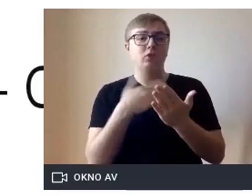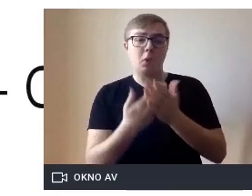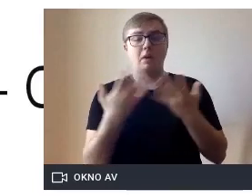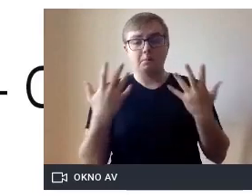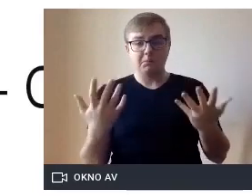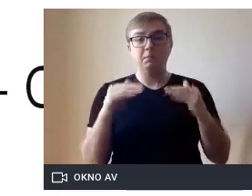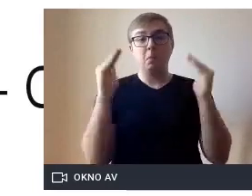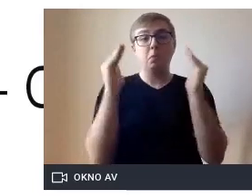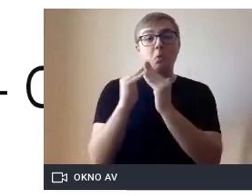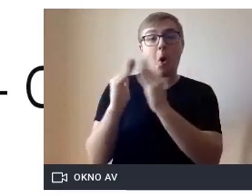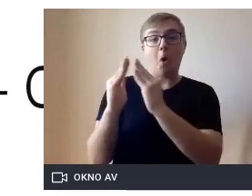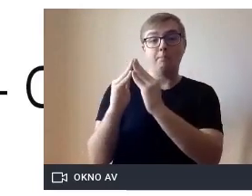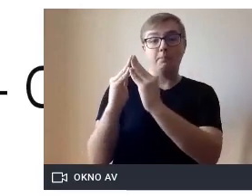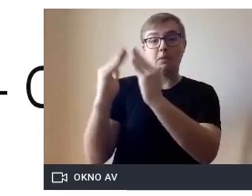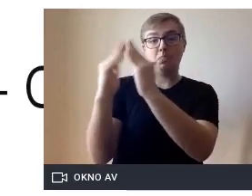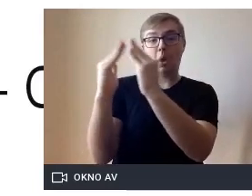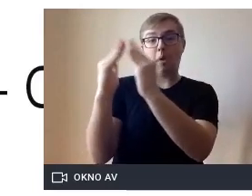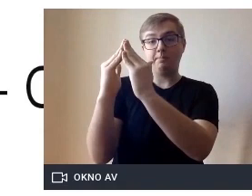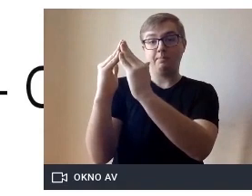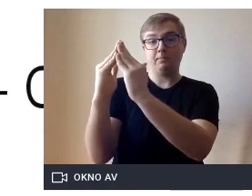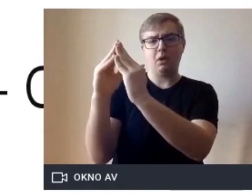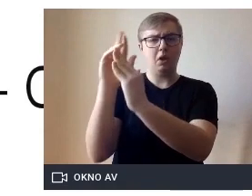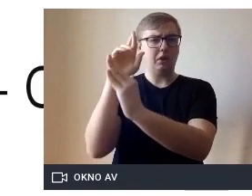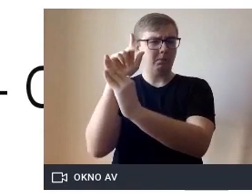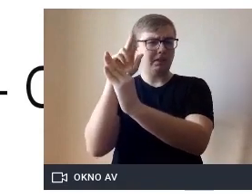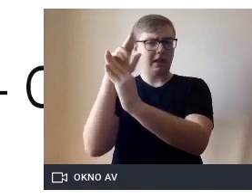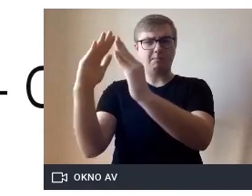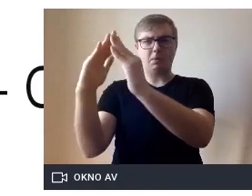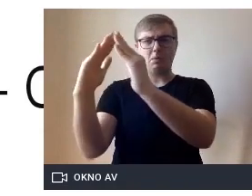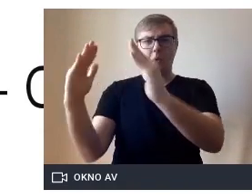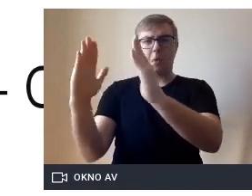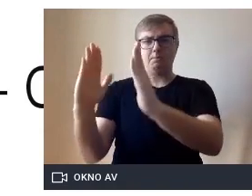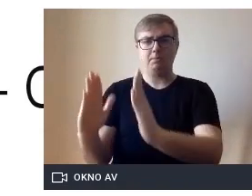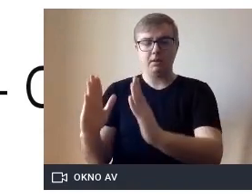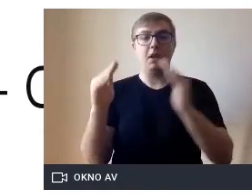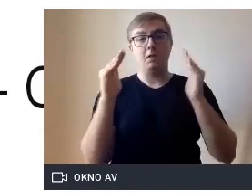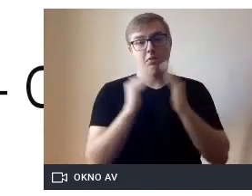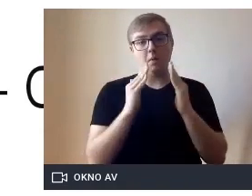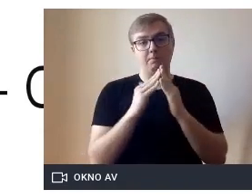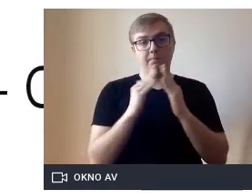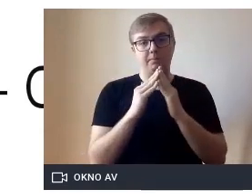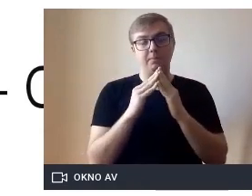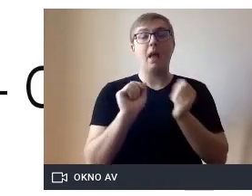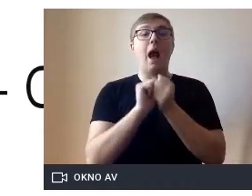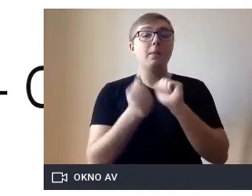Na przykład: DOM (wizualnie dom tak wygląda i w PJM tak migamy),